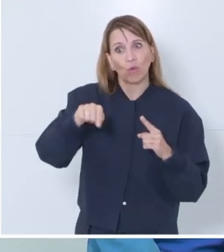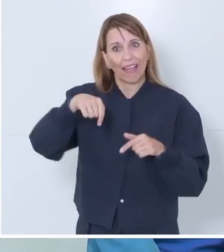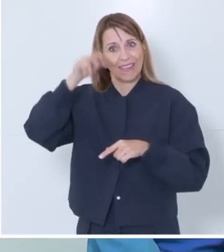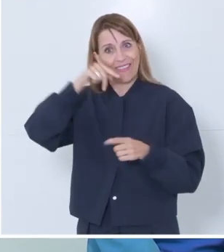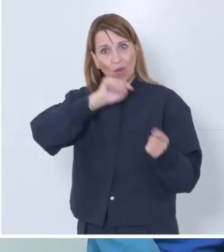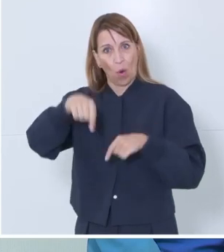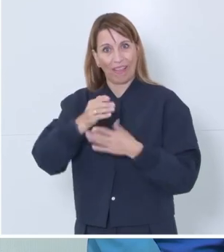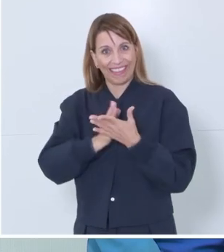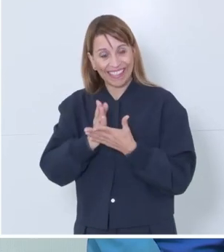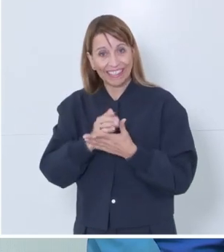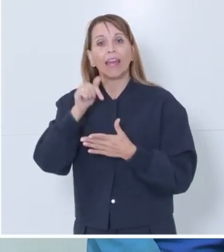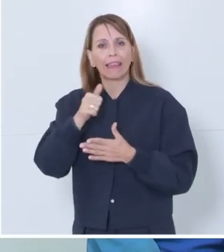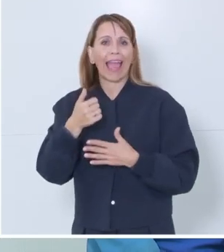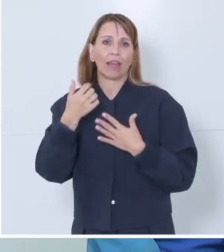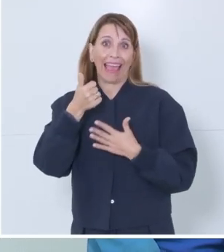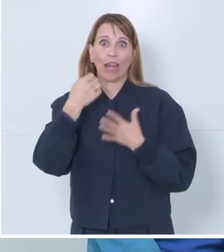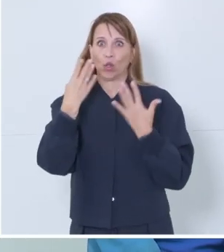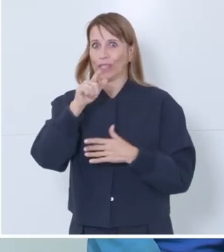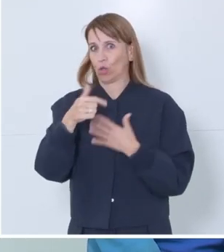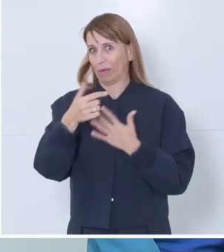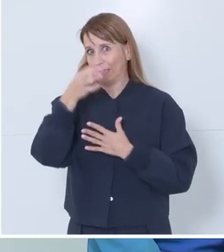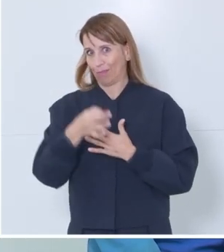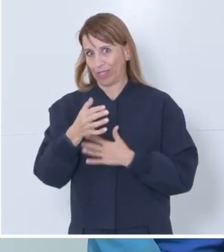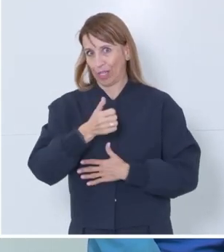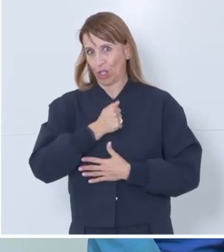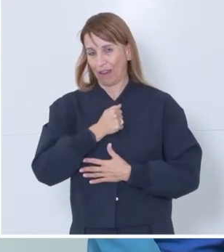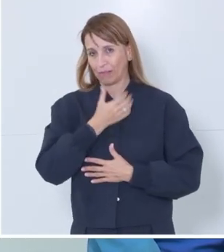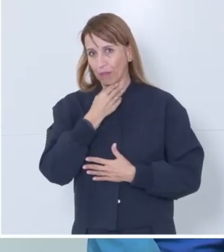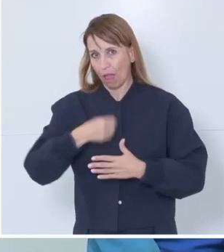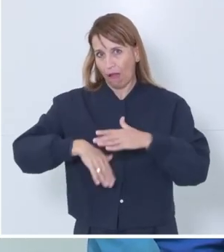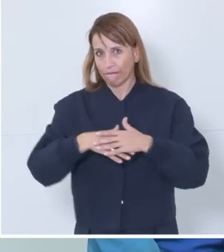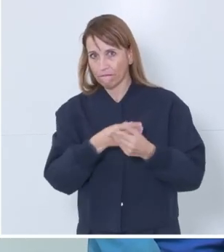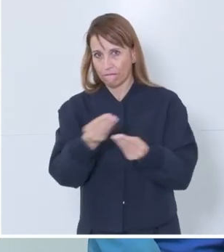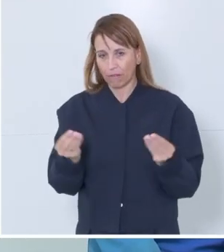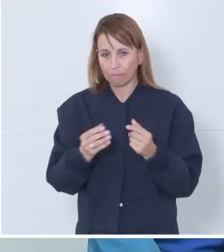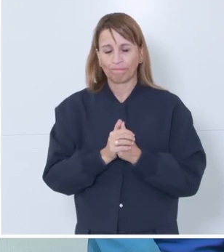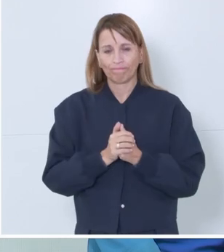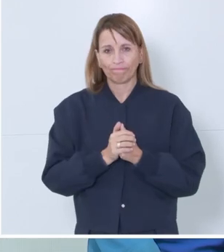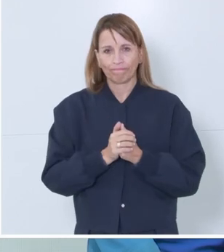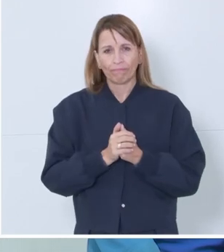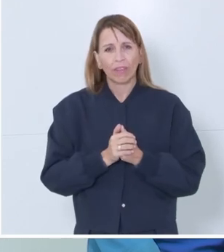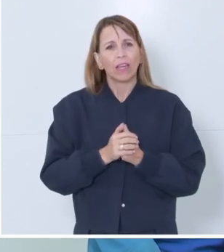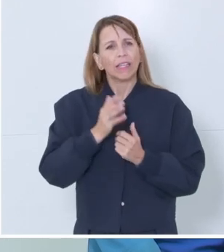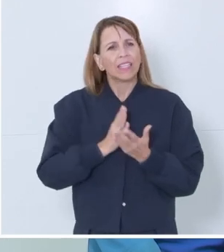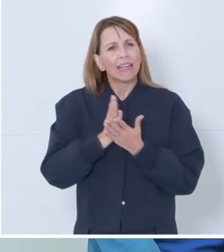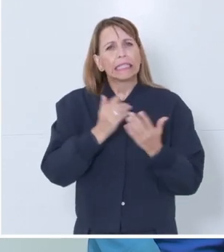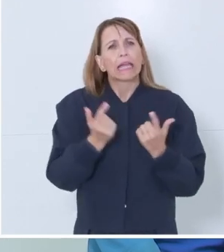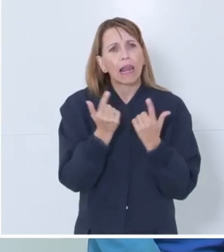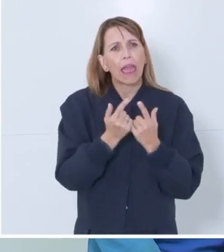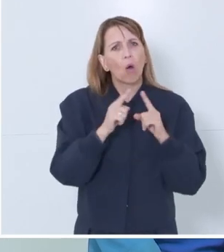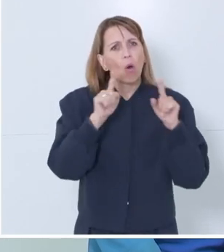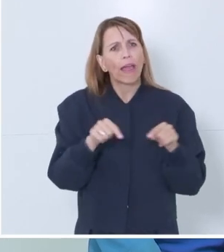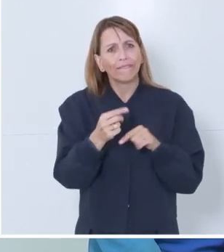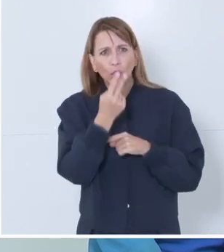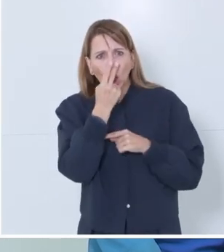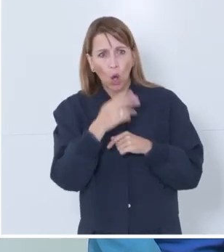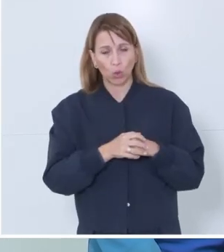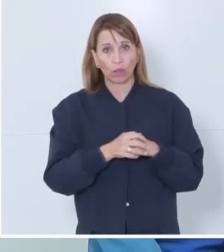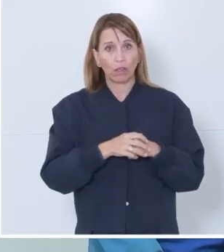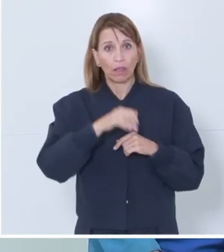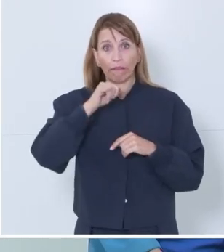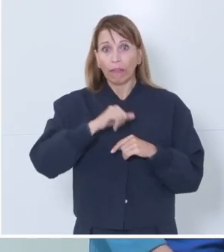Bedarfsdeckung von 91,7 %. Wir kommen zu den Zivildienst-Erklärungen, zwischen Jänner und